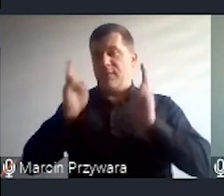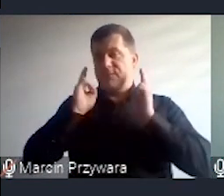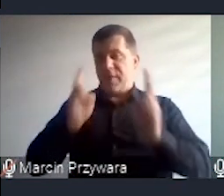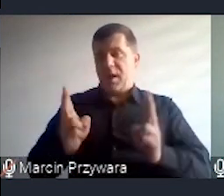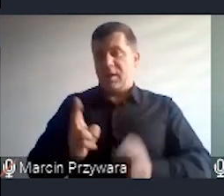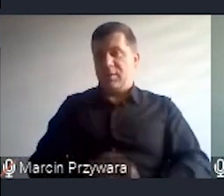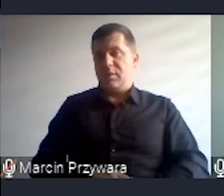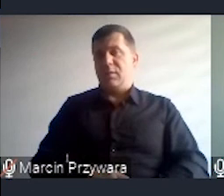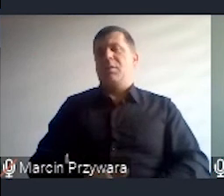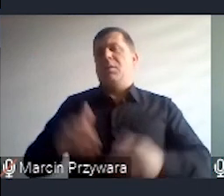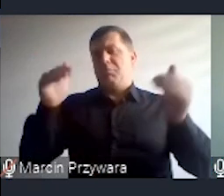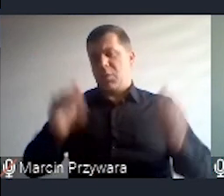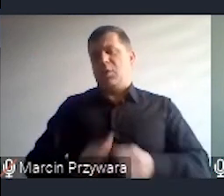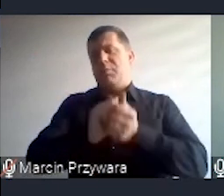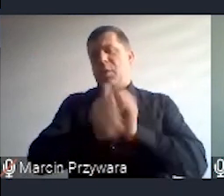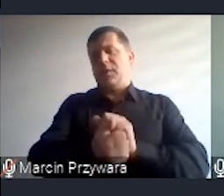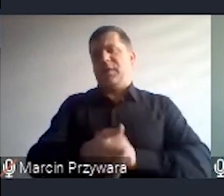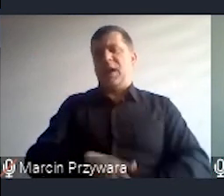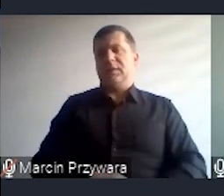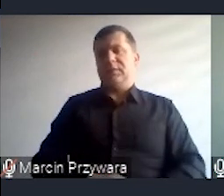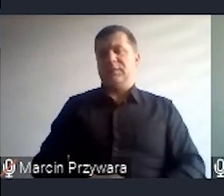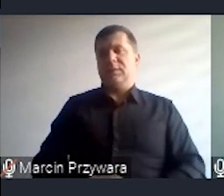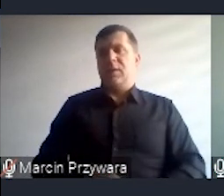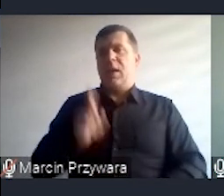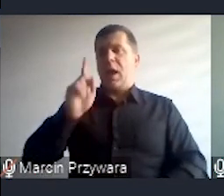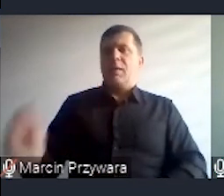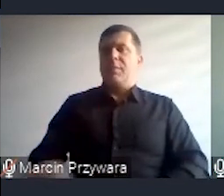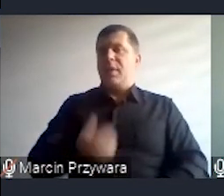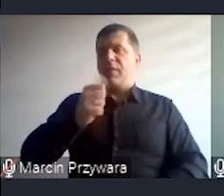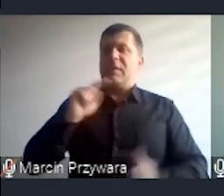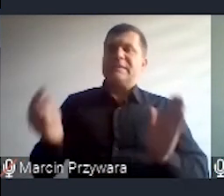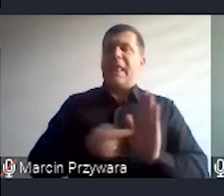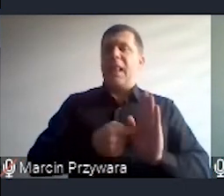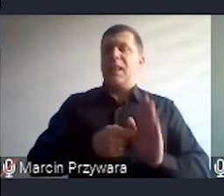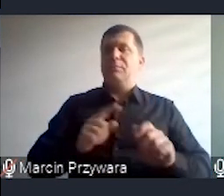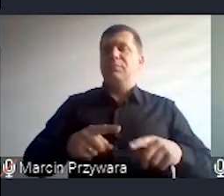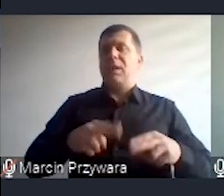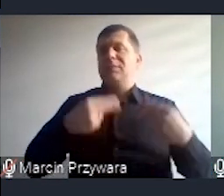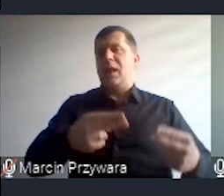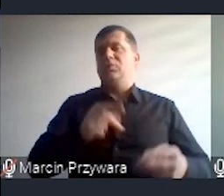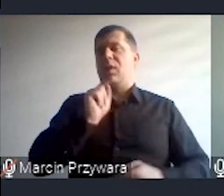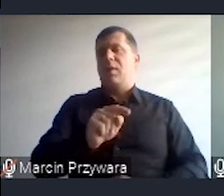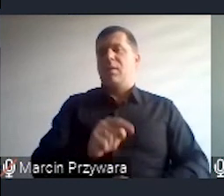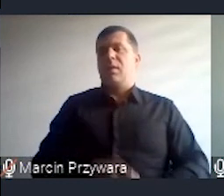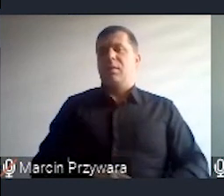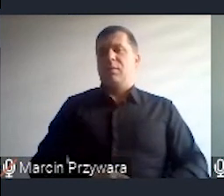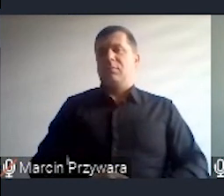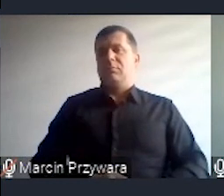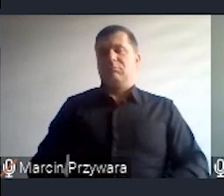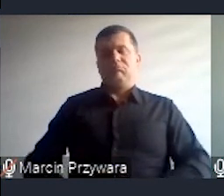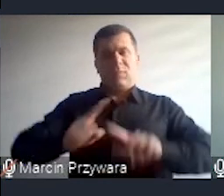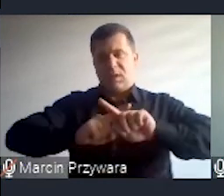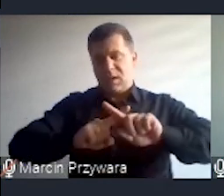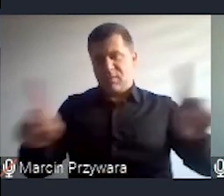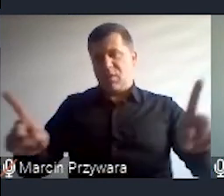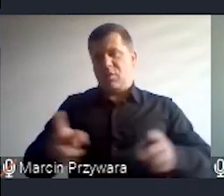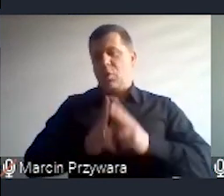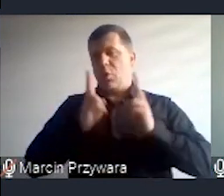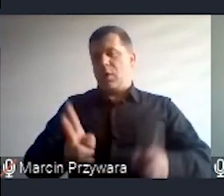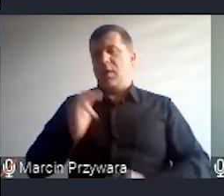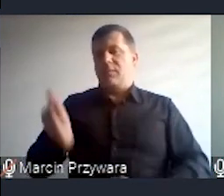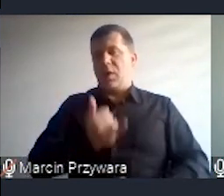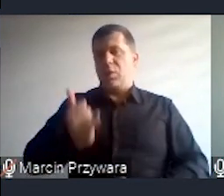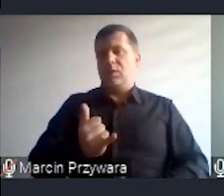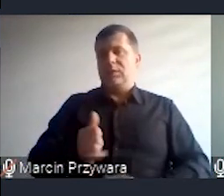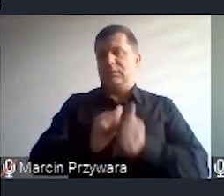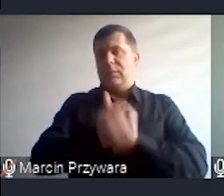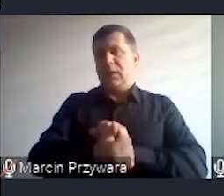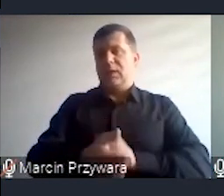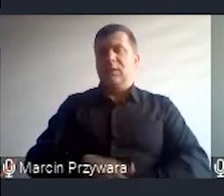ale mogę dokonać takiej modyfikacji. Jednak pierwotnego celu, pierwotnego przeznaczenia nie wolno mi w okresie trwałości zmienić.